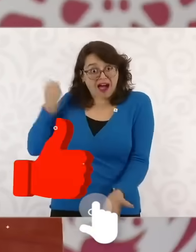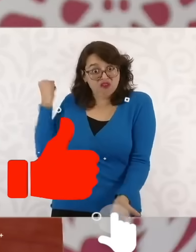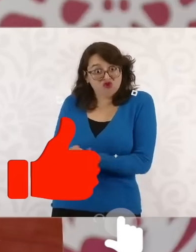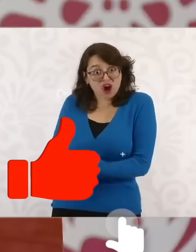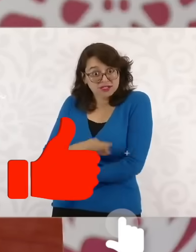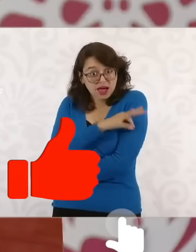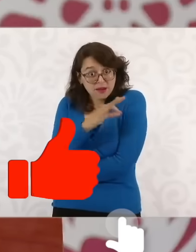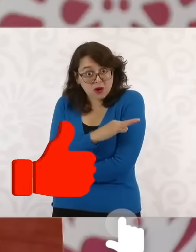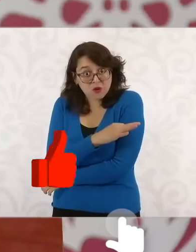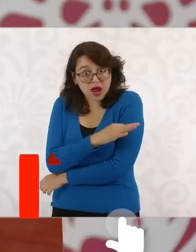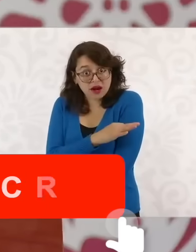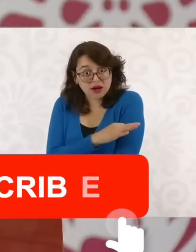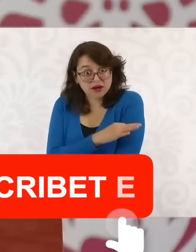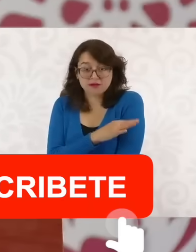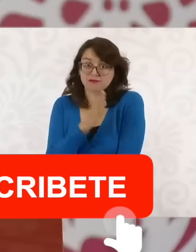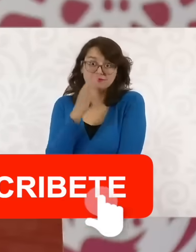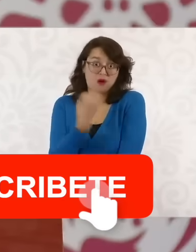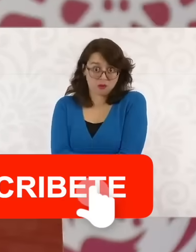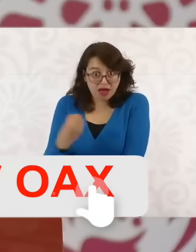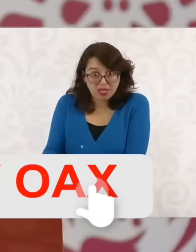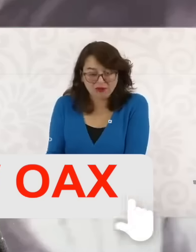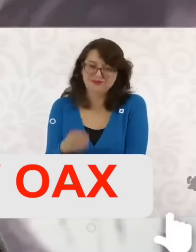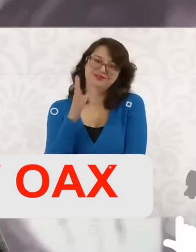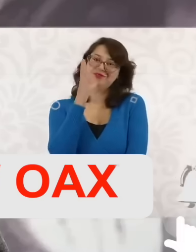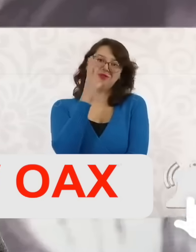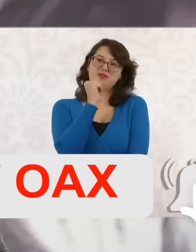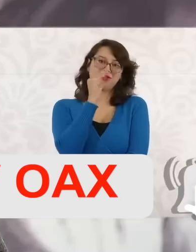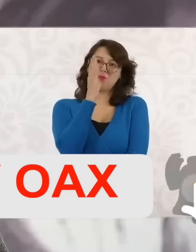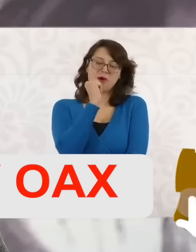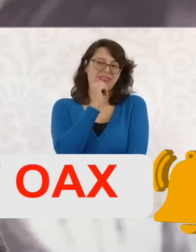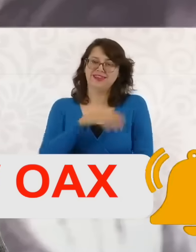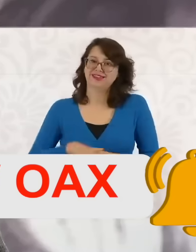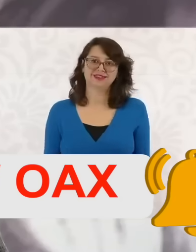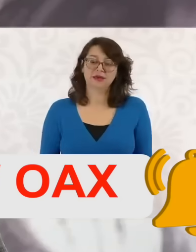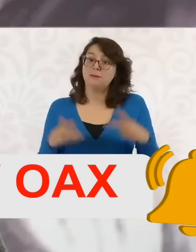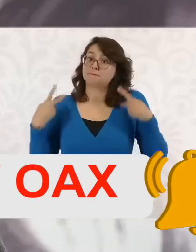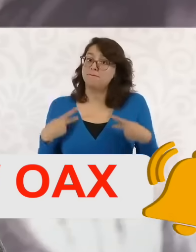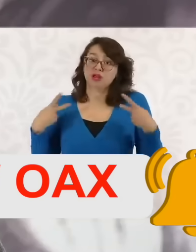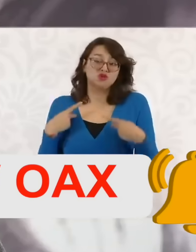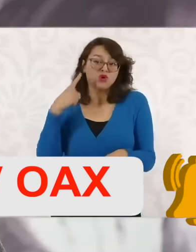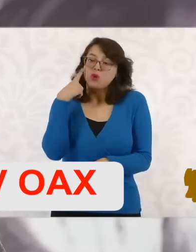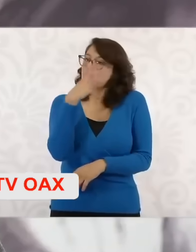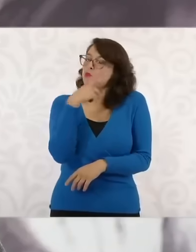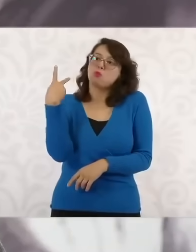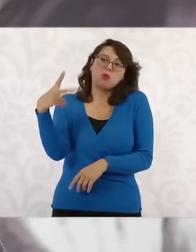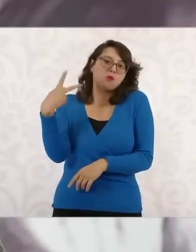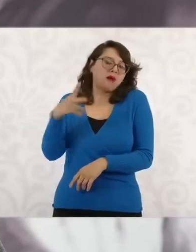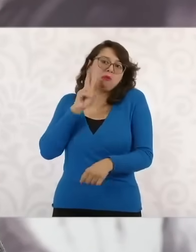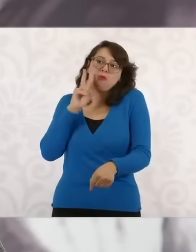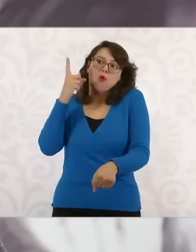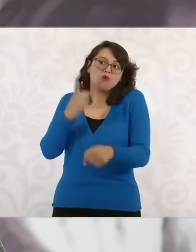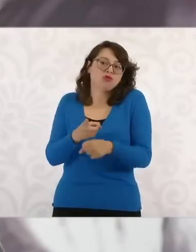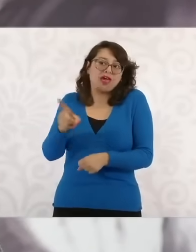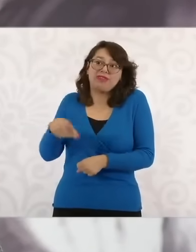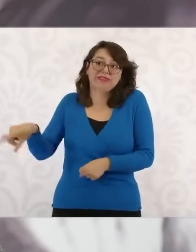la gente acuda a vacunarse. Y entonces eh ocurrió en poblaciones que habían visitado